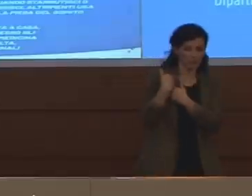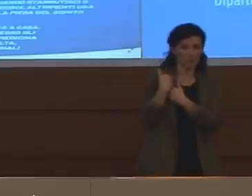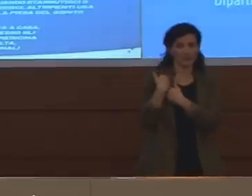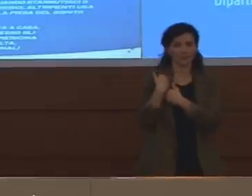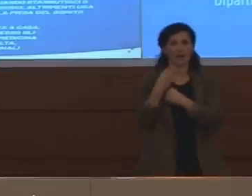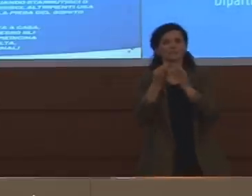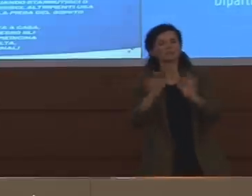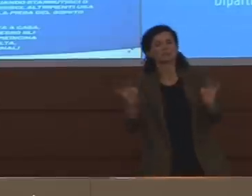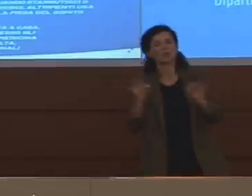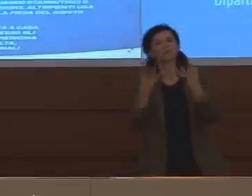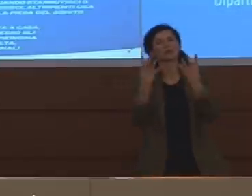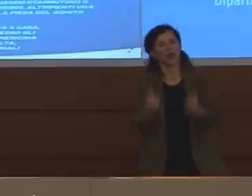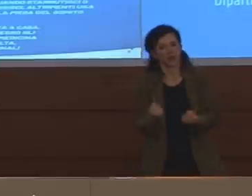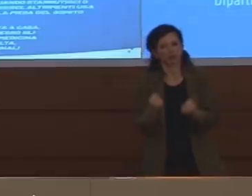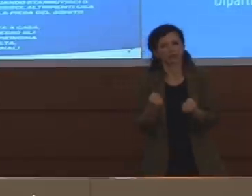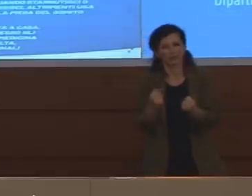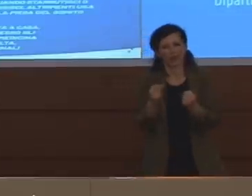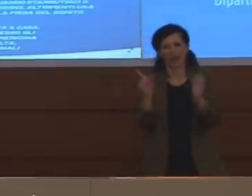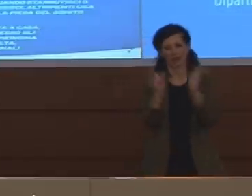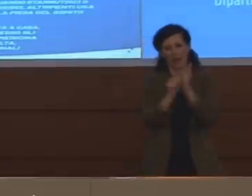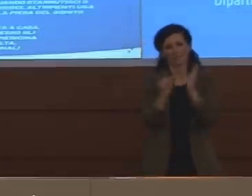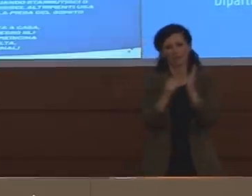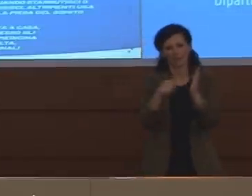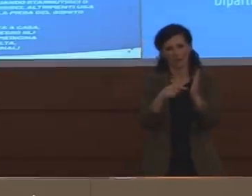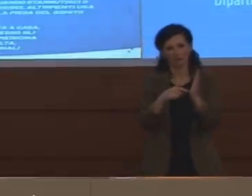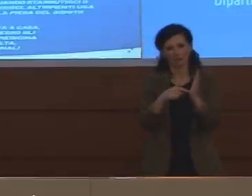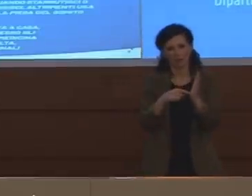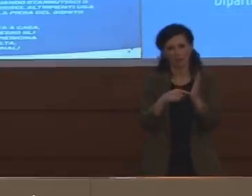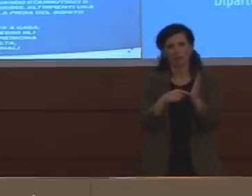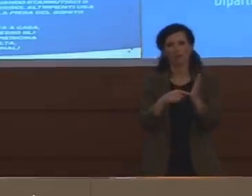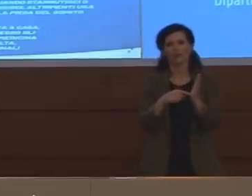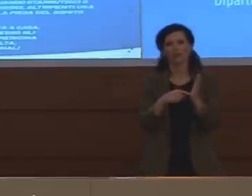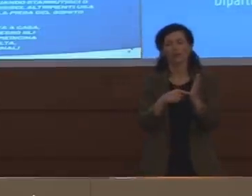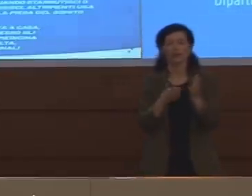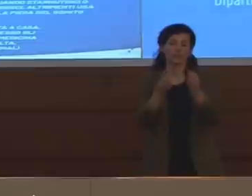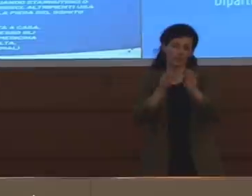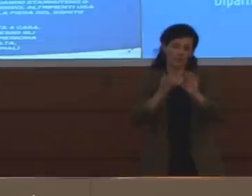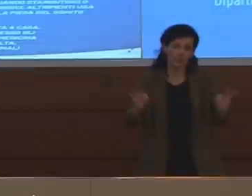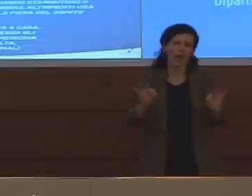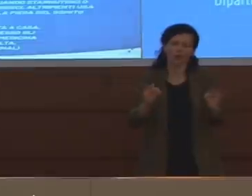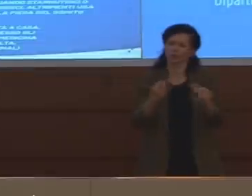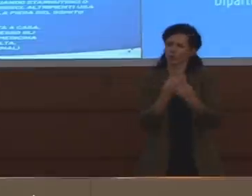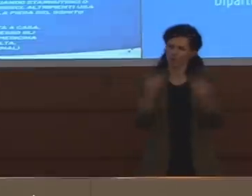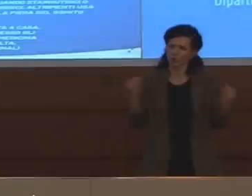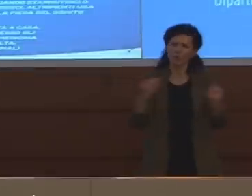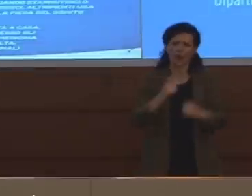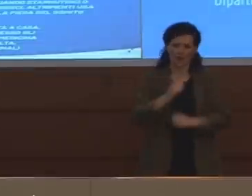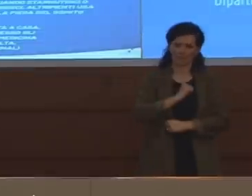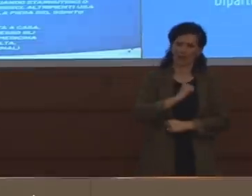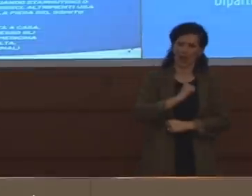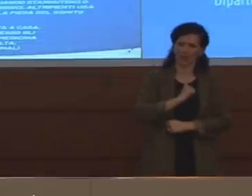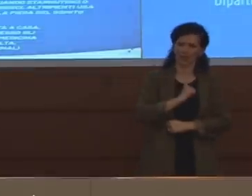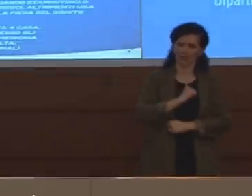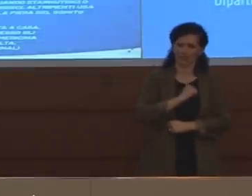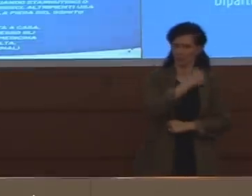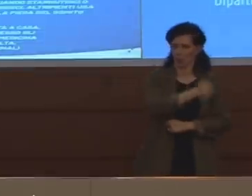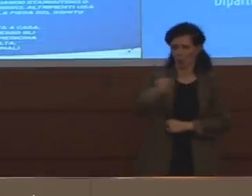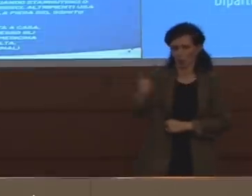ovvie ragioni anche di rispetto della privacy, è stata data come una